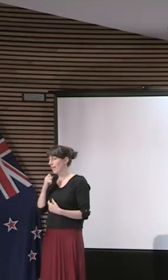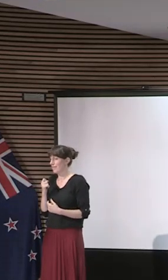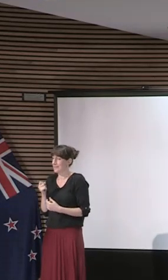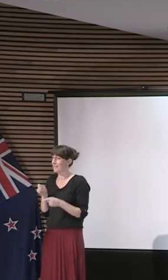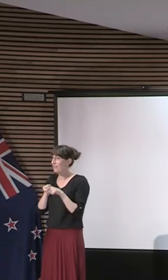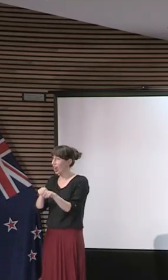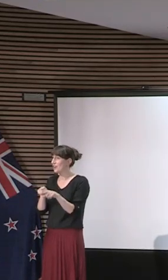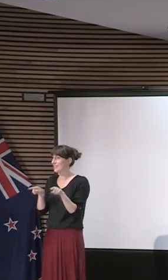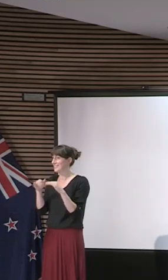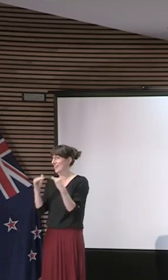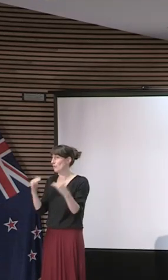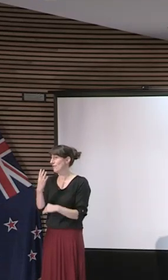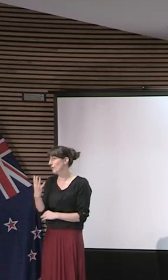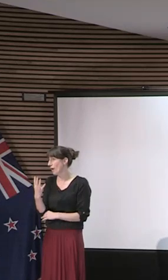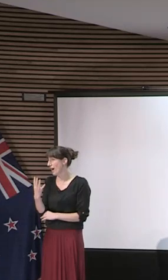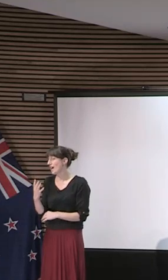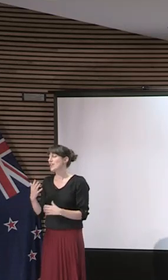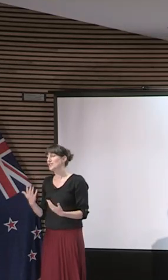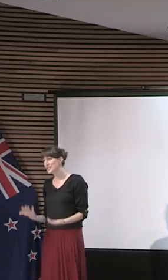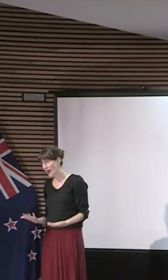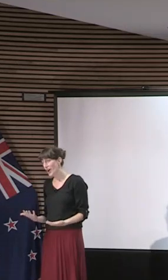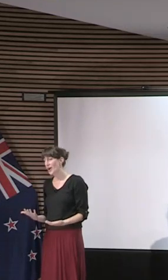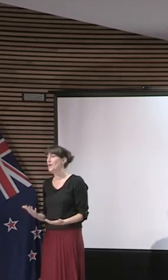kua ki ahau ko te ora i te Taumata 3 he rereke te rereke ki